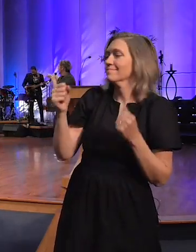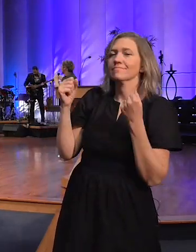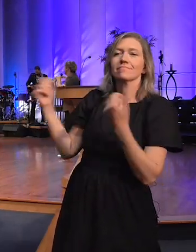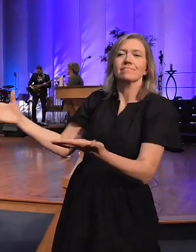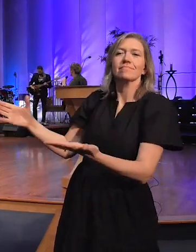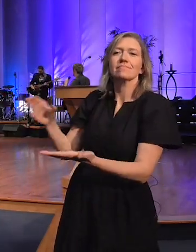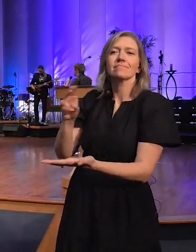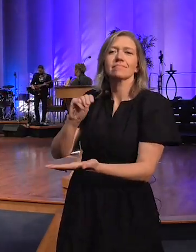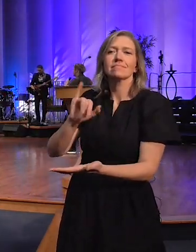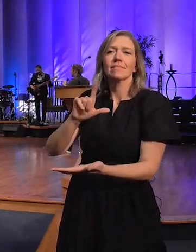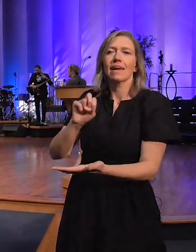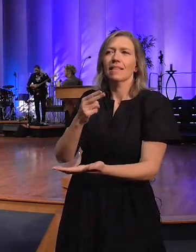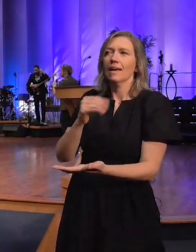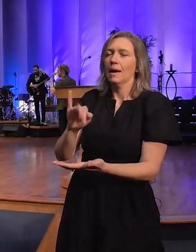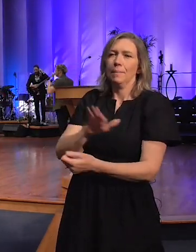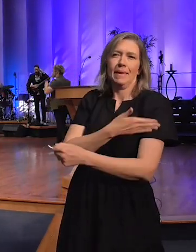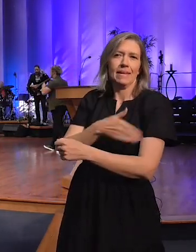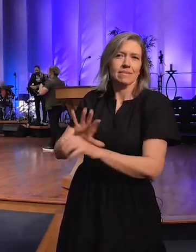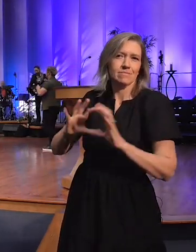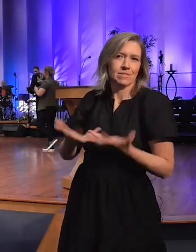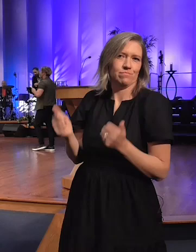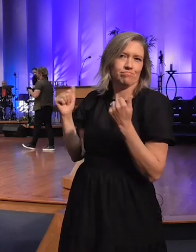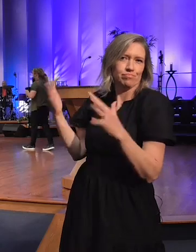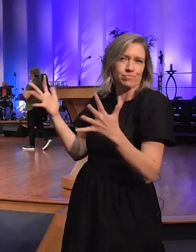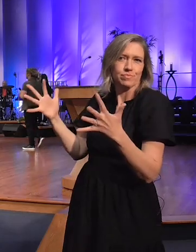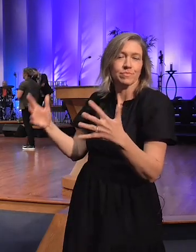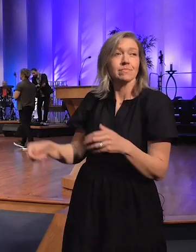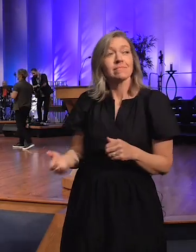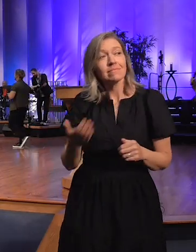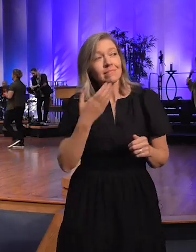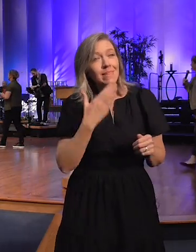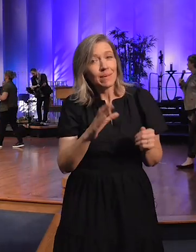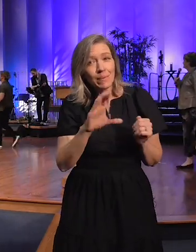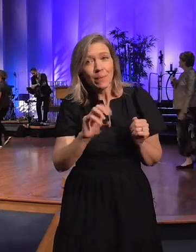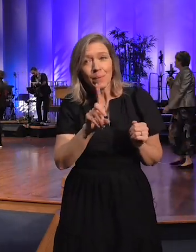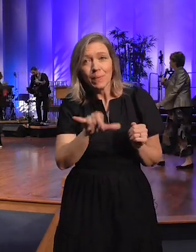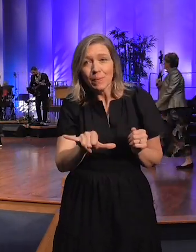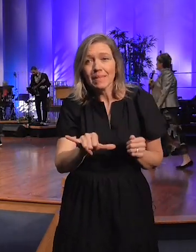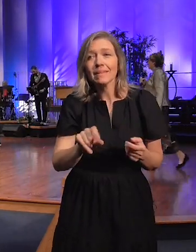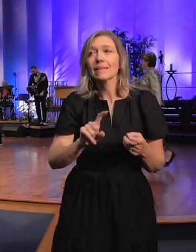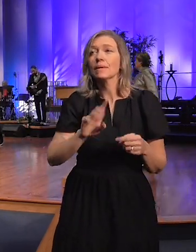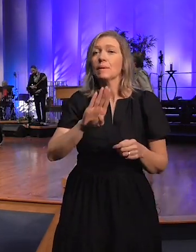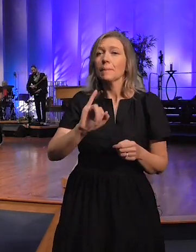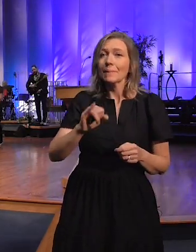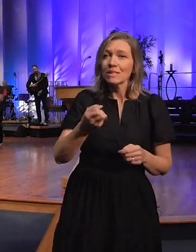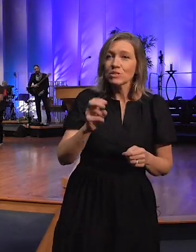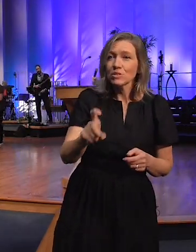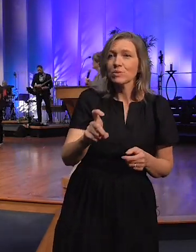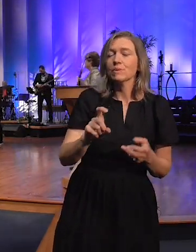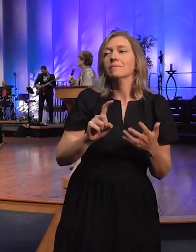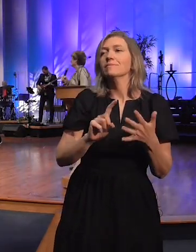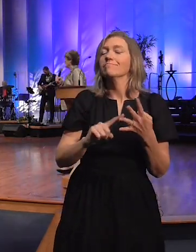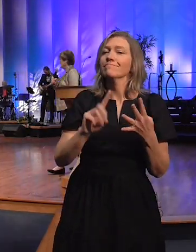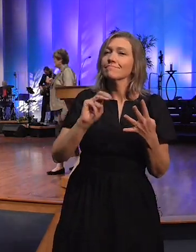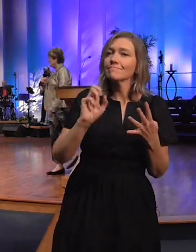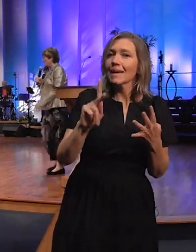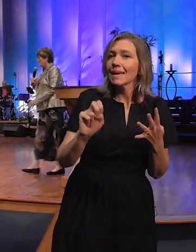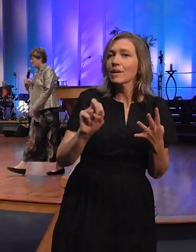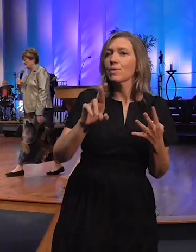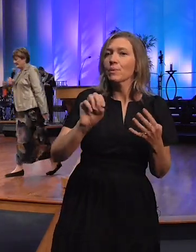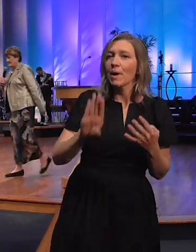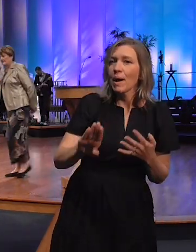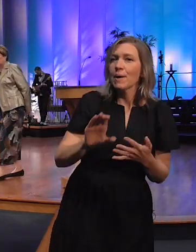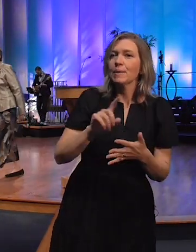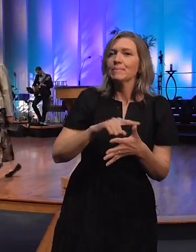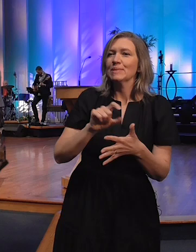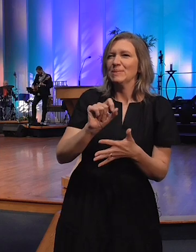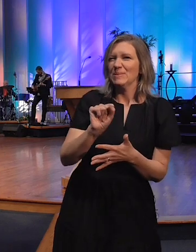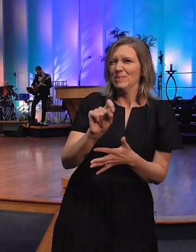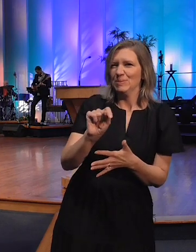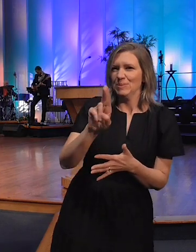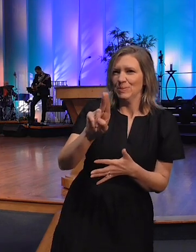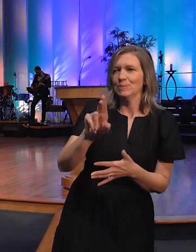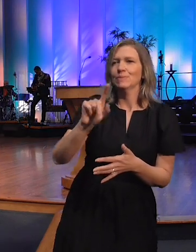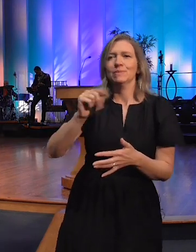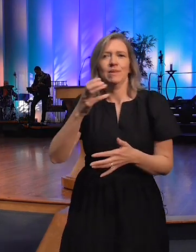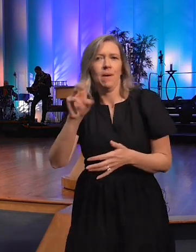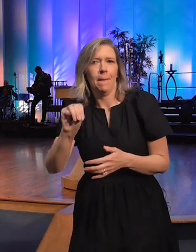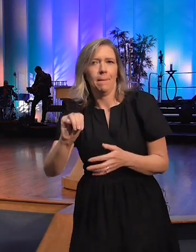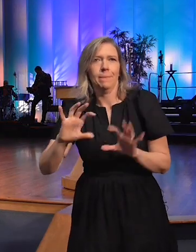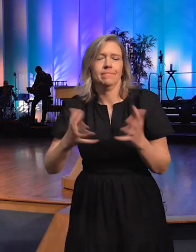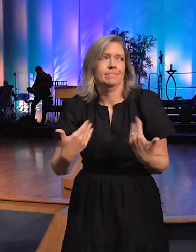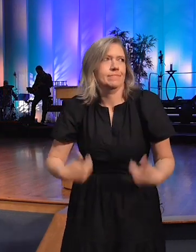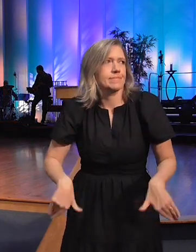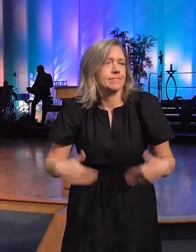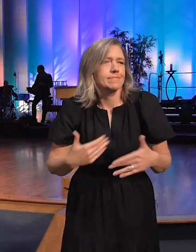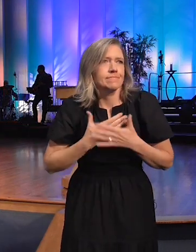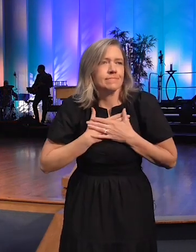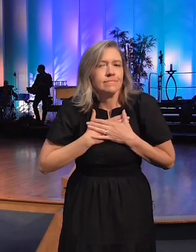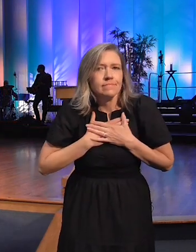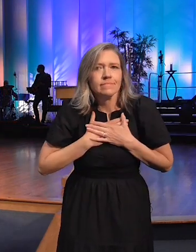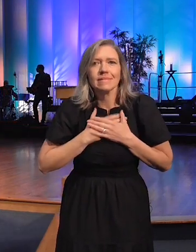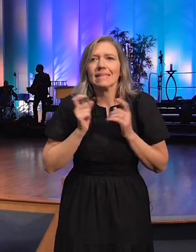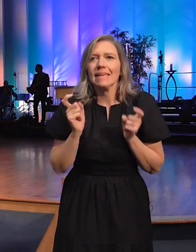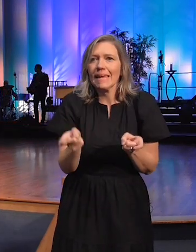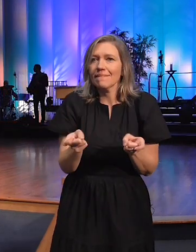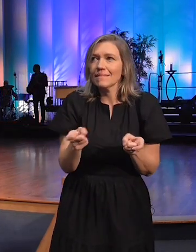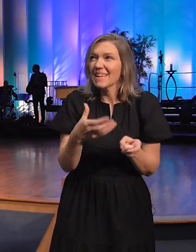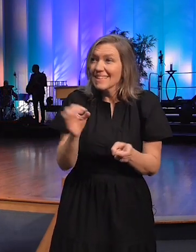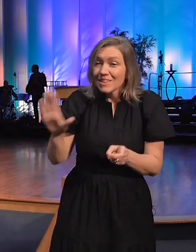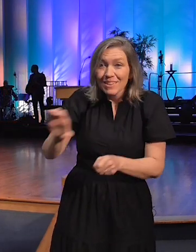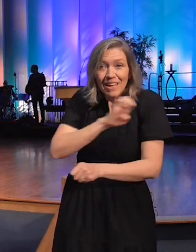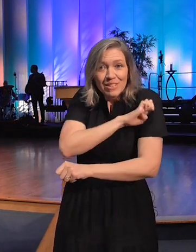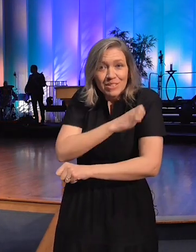, gracias Cody beu Mike Rob Stu y Tom, qué regalo, qué regalo y qué energía. eh, ¿están